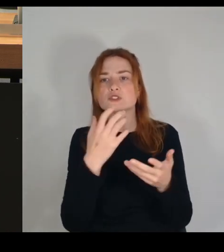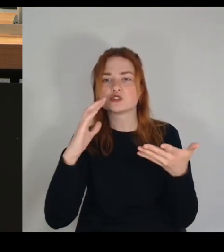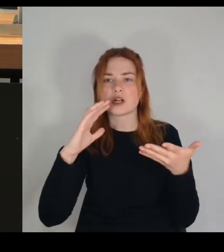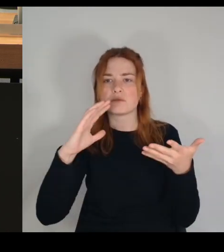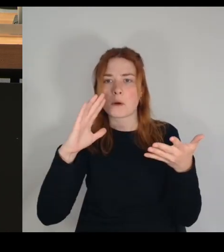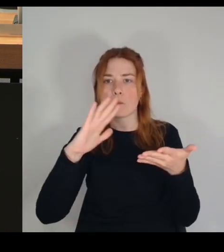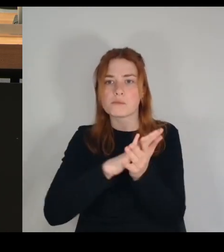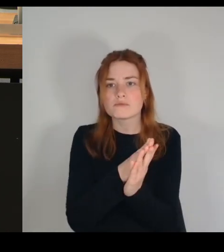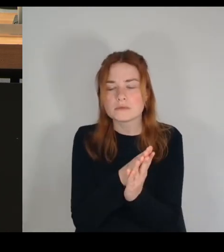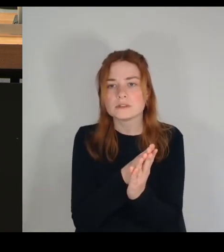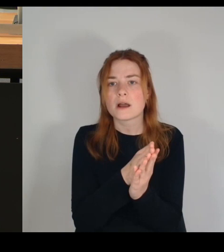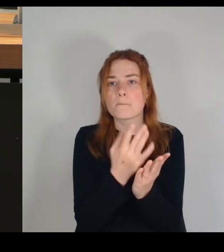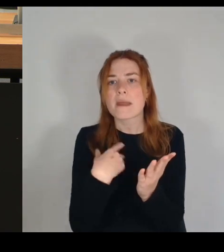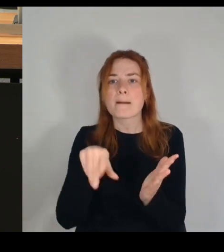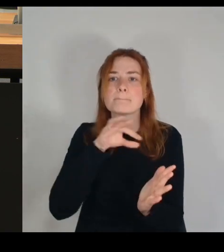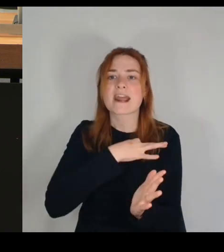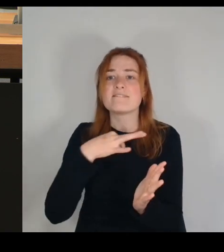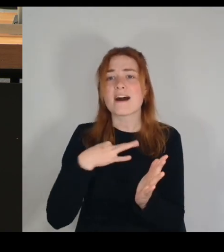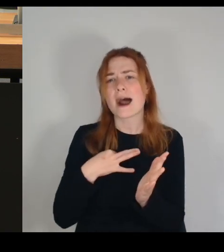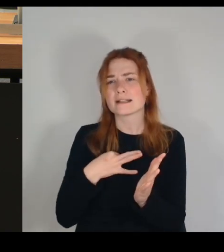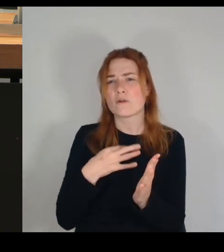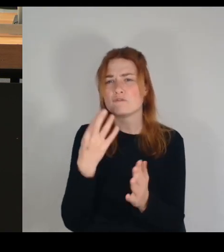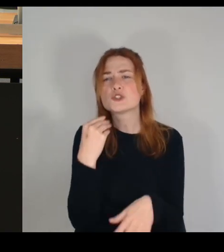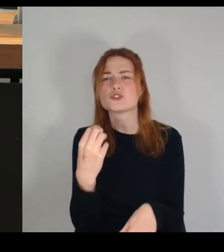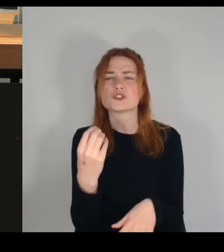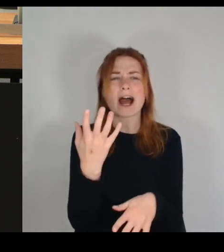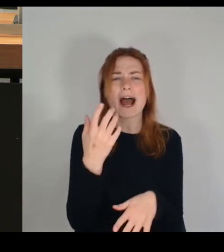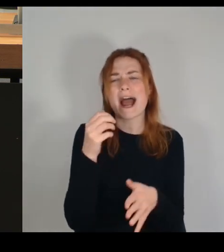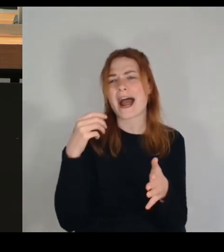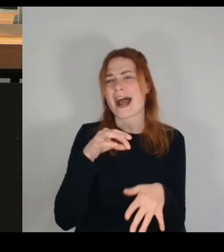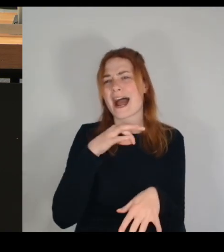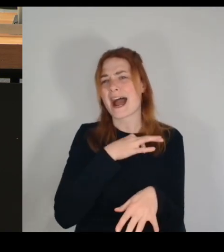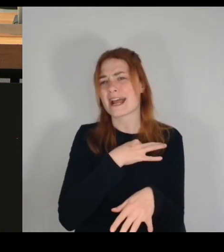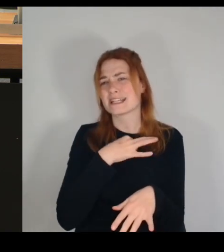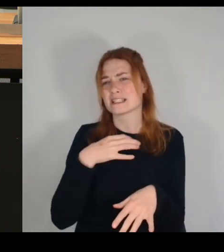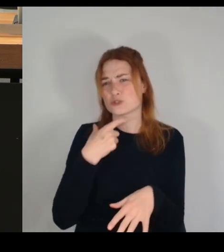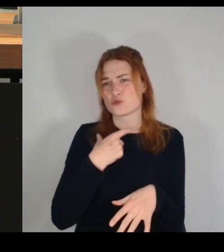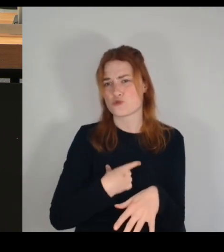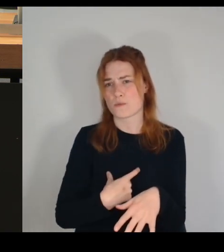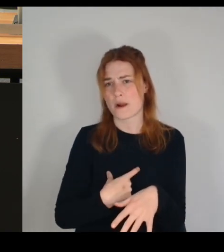Das ist das antisoziale Programm dieser faschistischen Partei